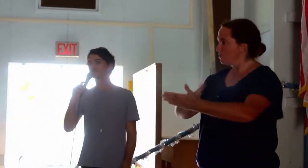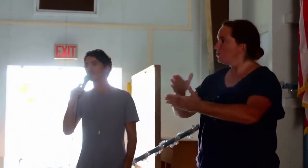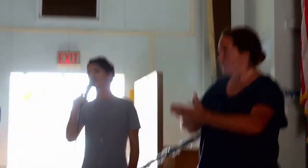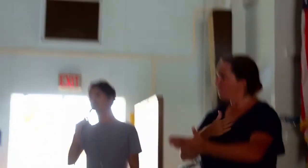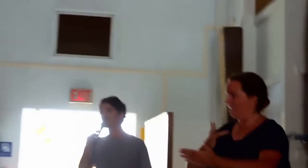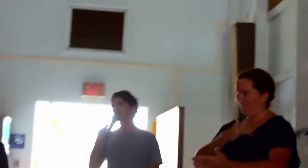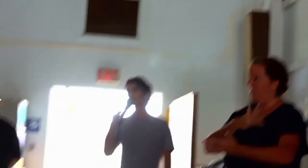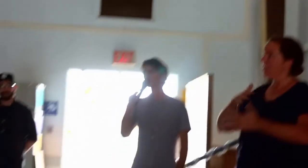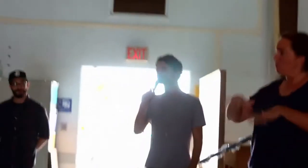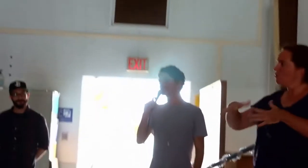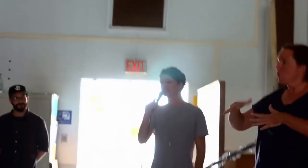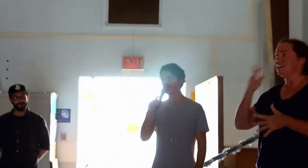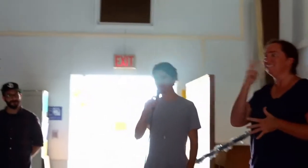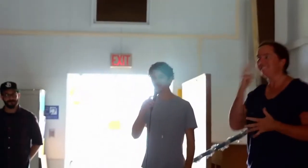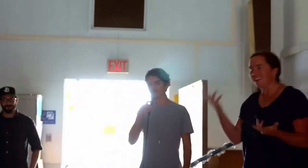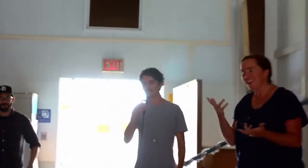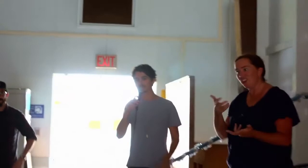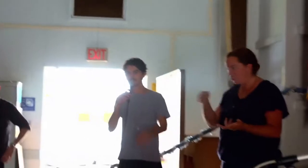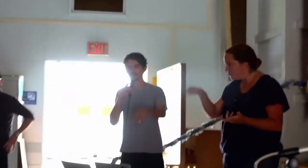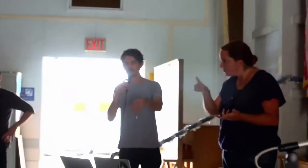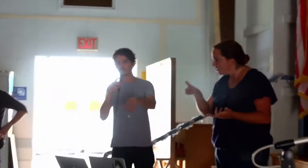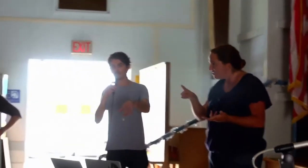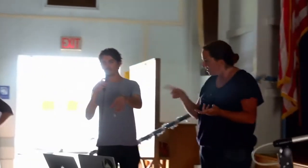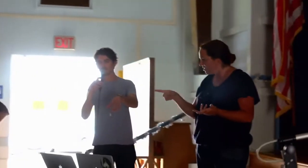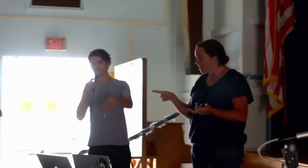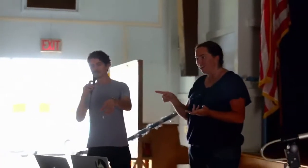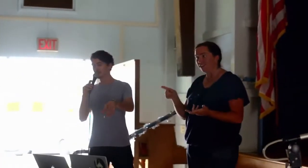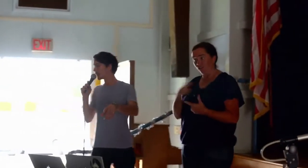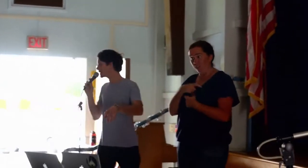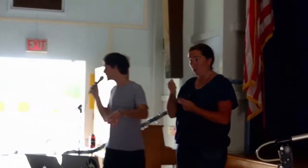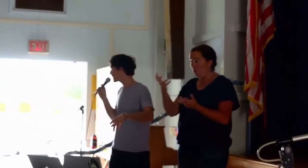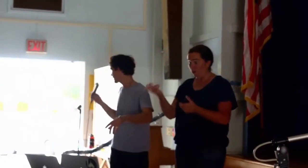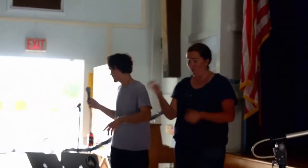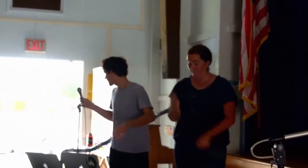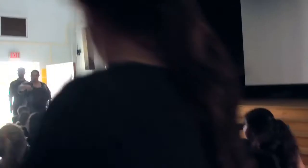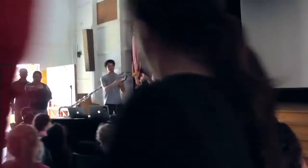Donc pour pour commencer les enfants, est-ce que l'un d'être vous aimerait monter ici ?